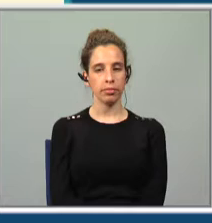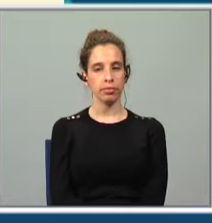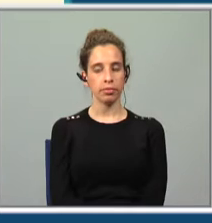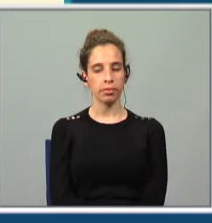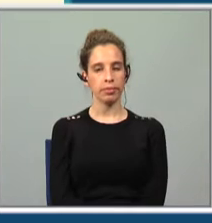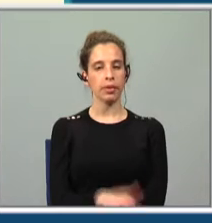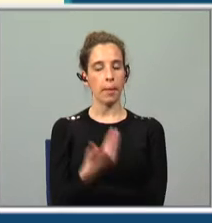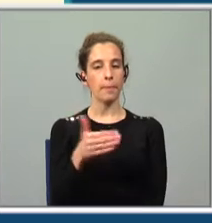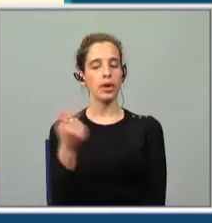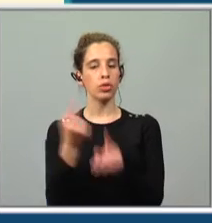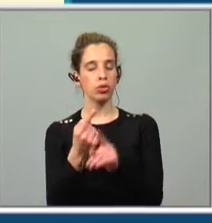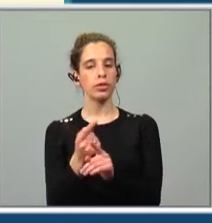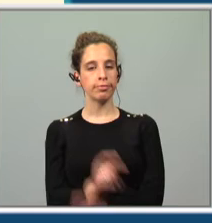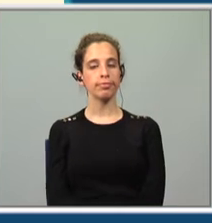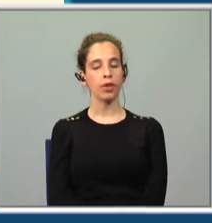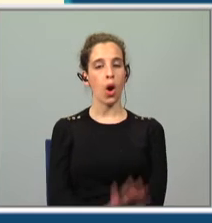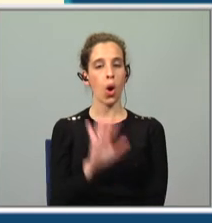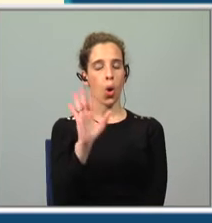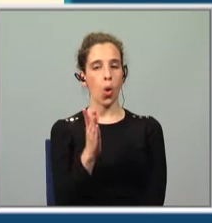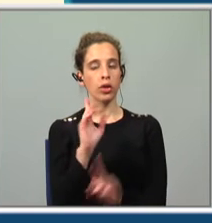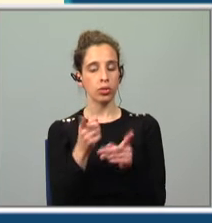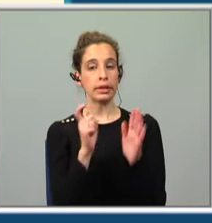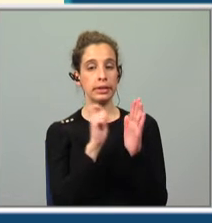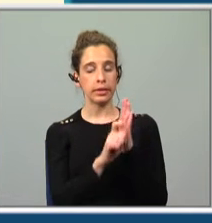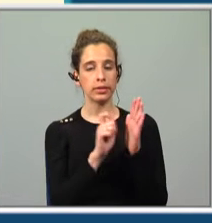a primeira coisa que vou contar quando começamos a escrever temos sempre que 我會告訴你的第一件事我們開始寫作 我們總是必須